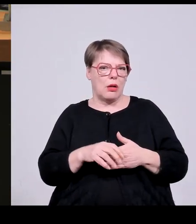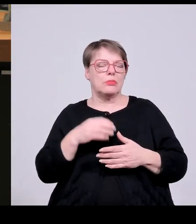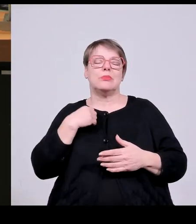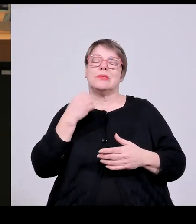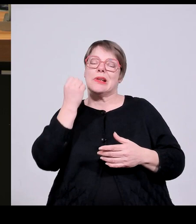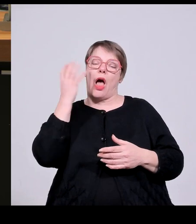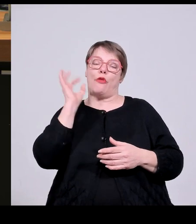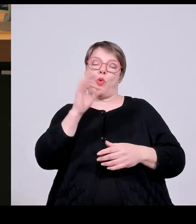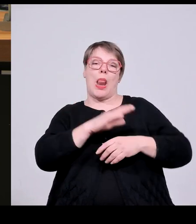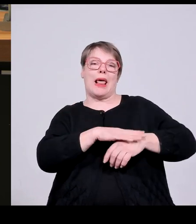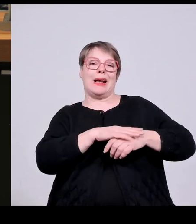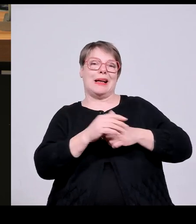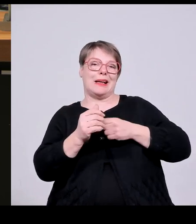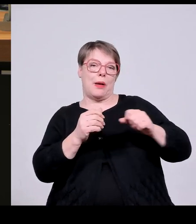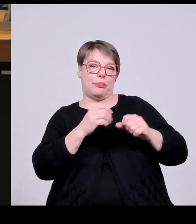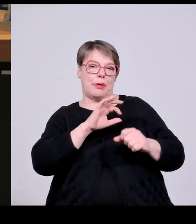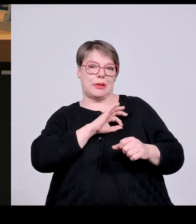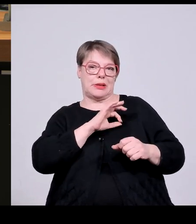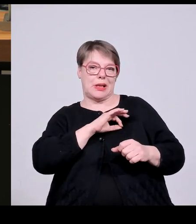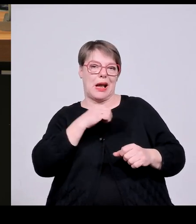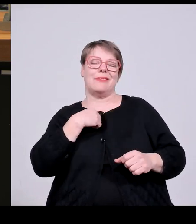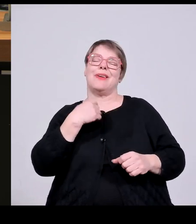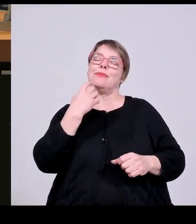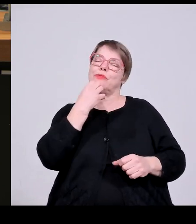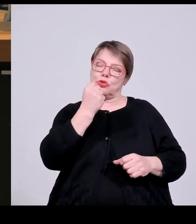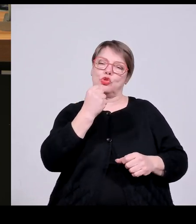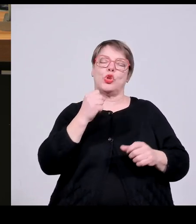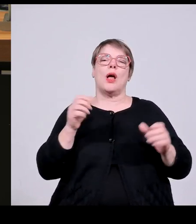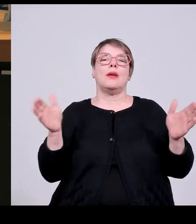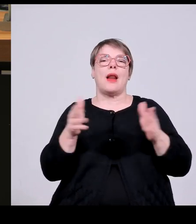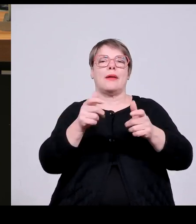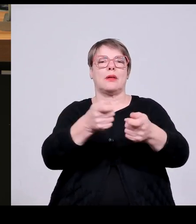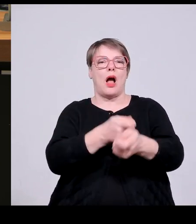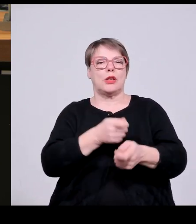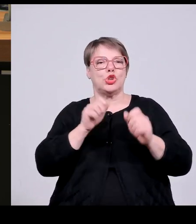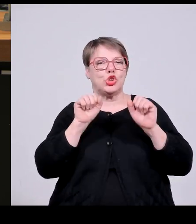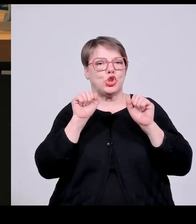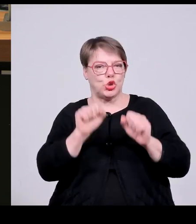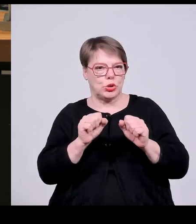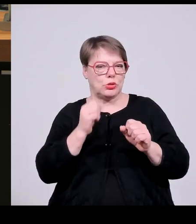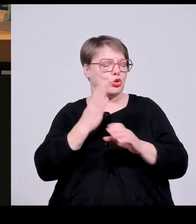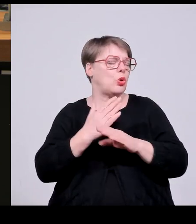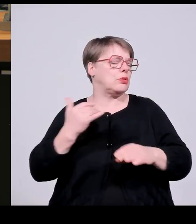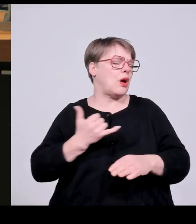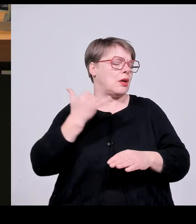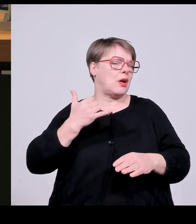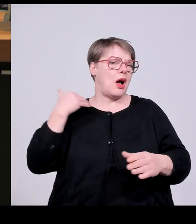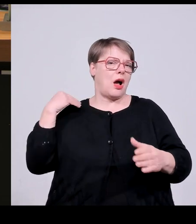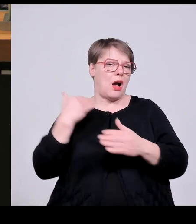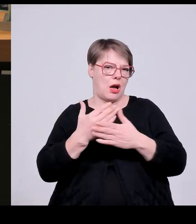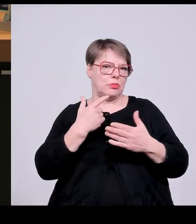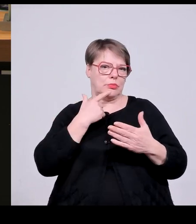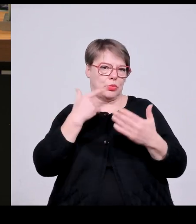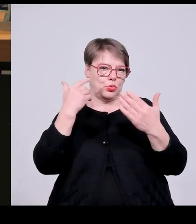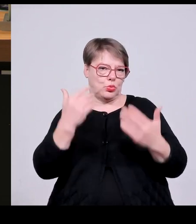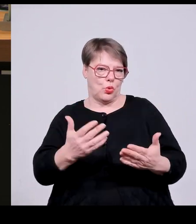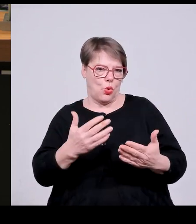wollen, dass Berlin noch mehr Kleingärten bekommt und nicht, wie die letzten Jahrzehnte, immer weniger.